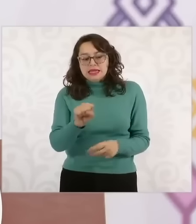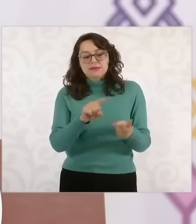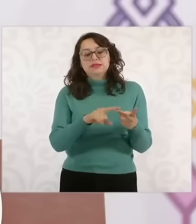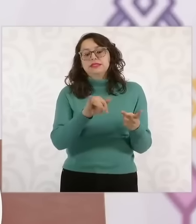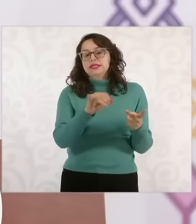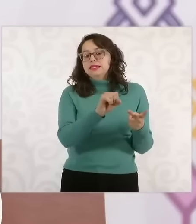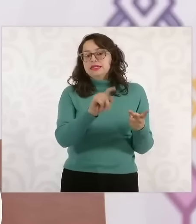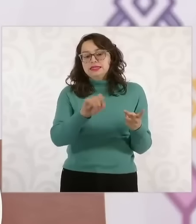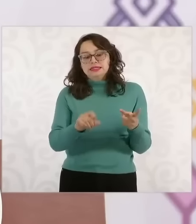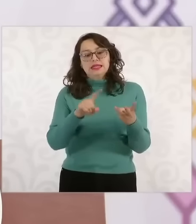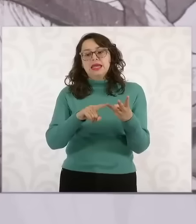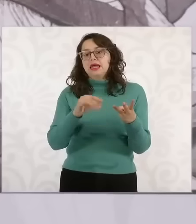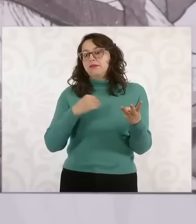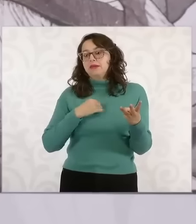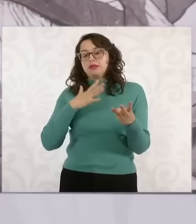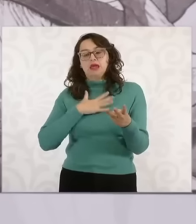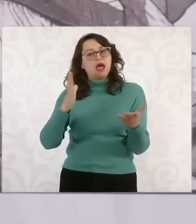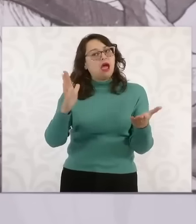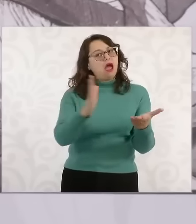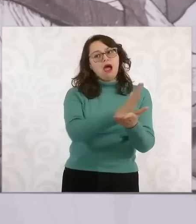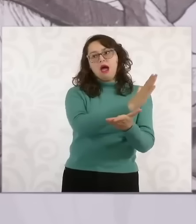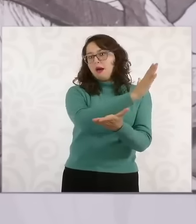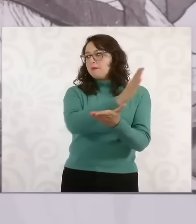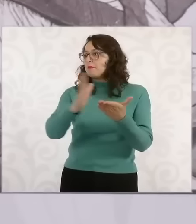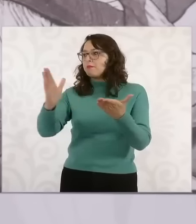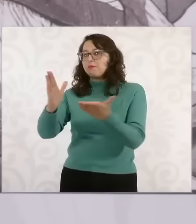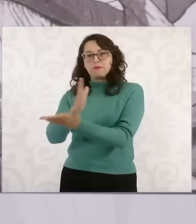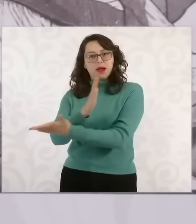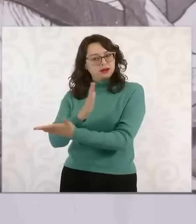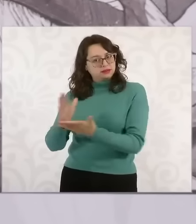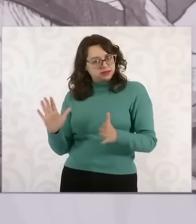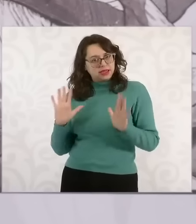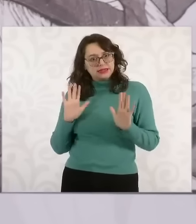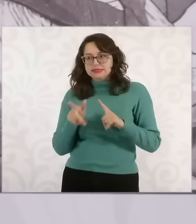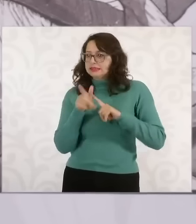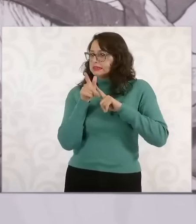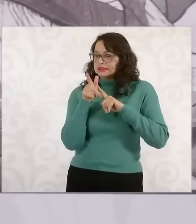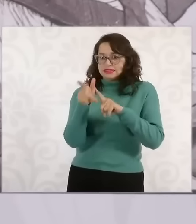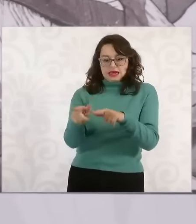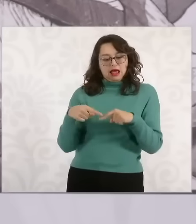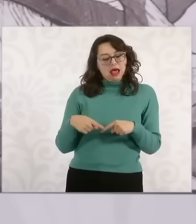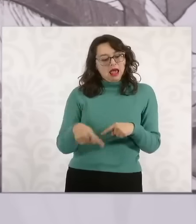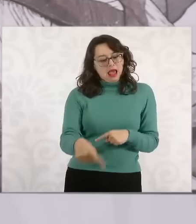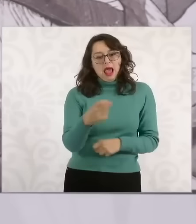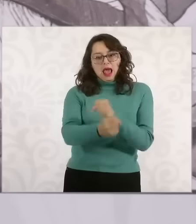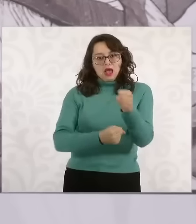IMS Bienestar o en su caso en los servicios de salud estatales. Ahora, hay servicios de